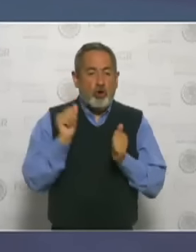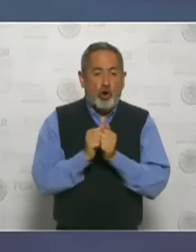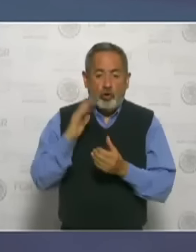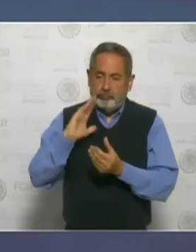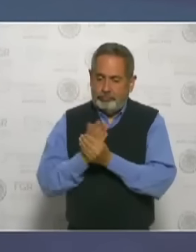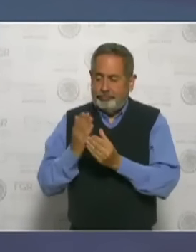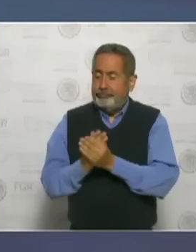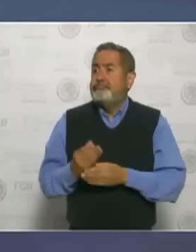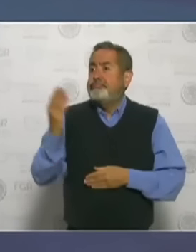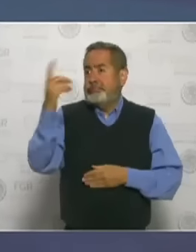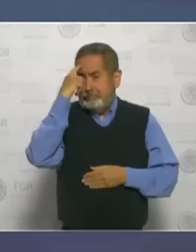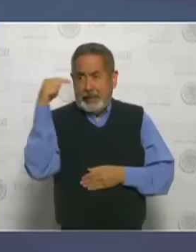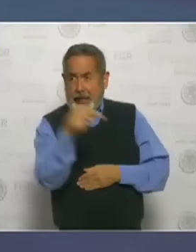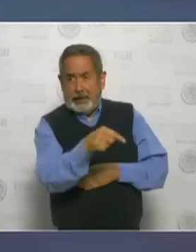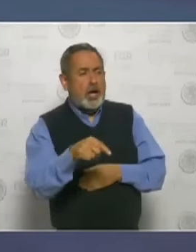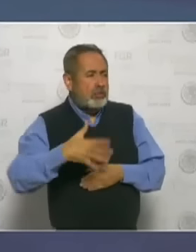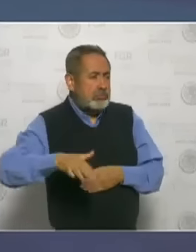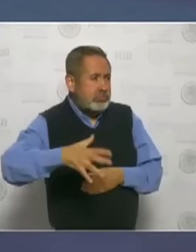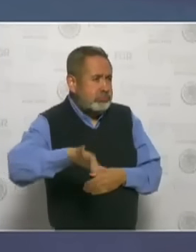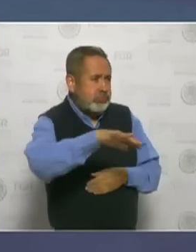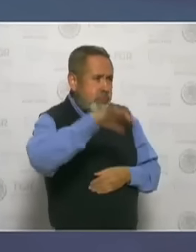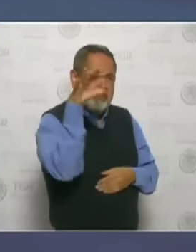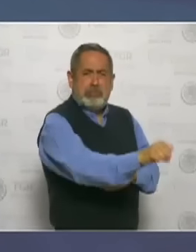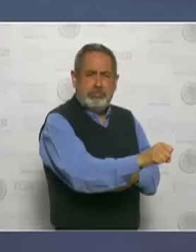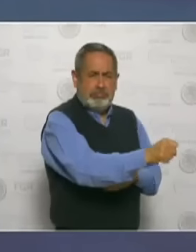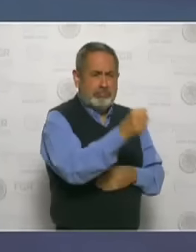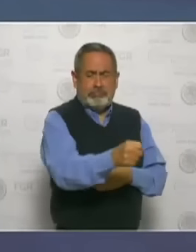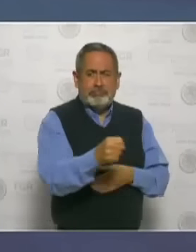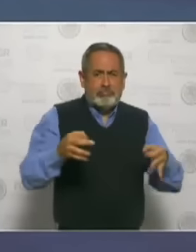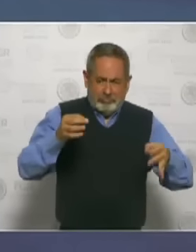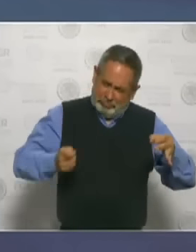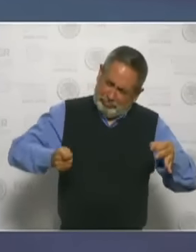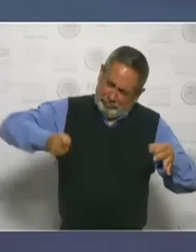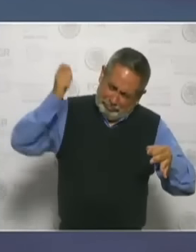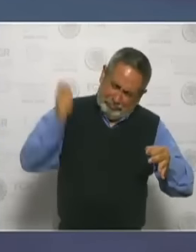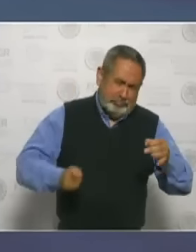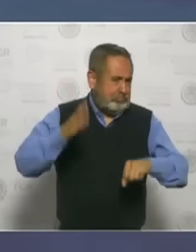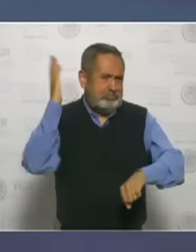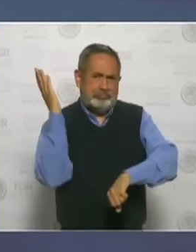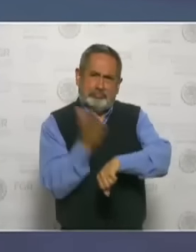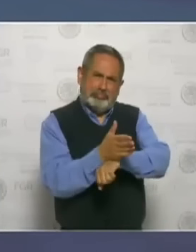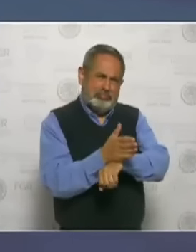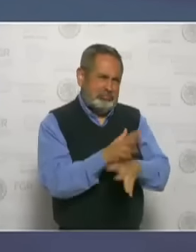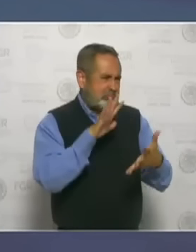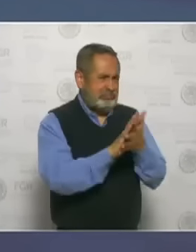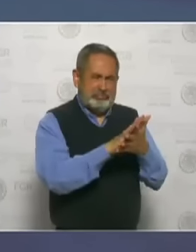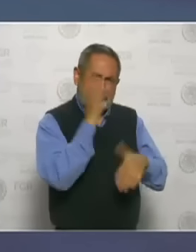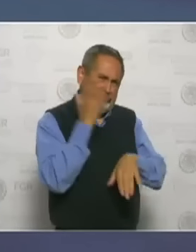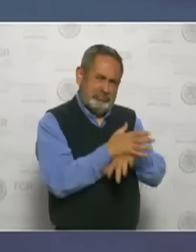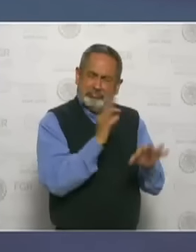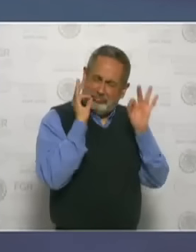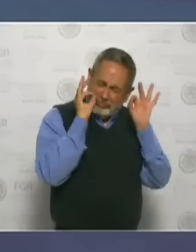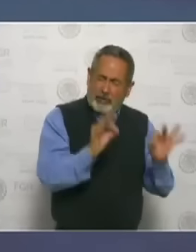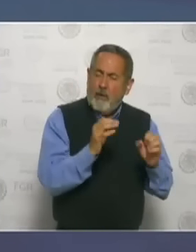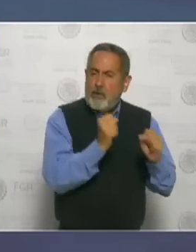persecución penal para garantizar sentencias condenatorias ejemplares. Este nuevo modelo